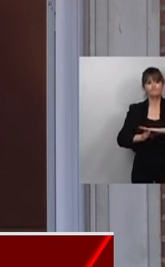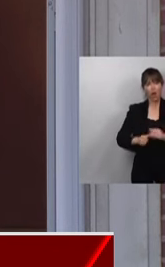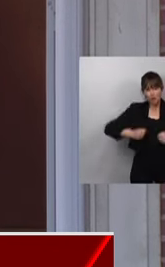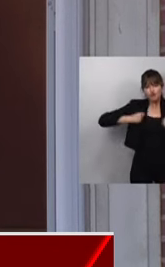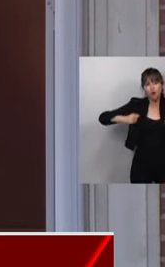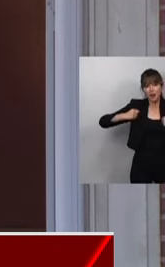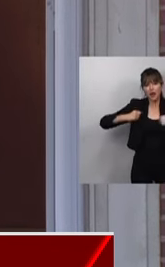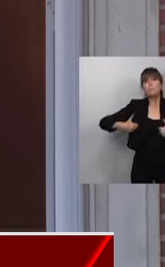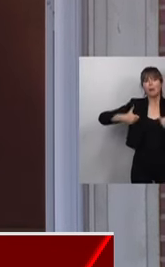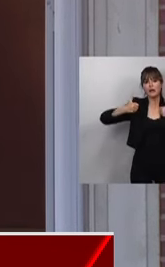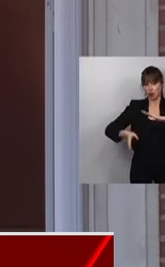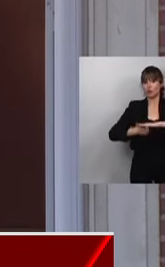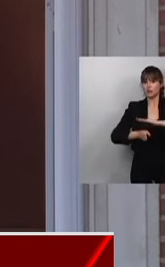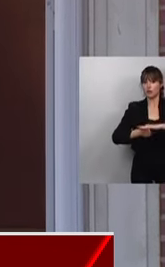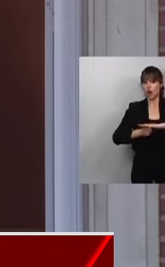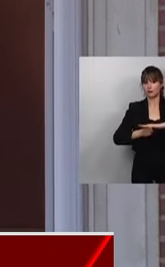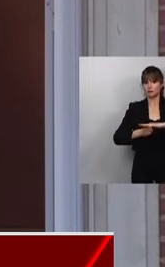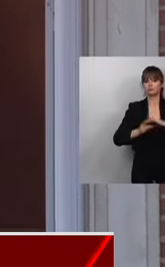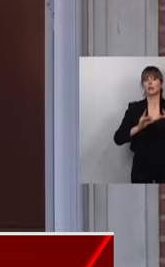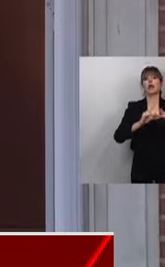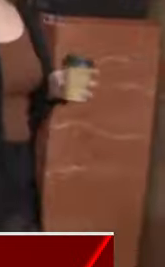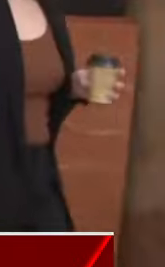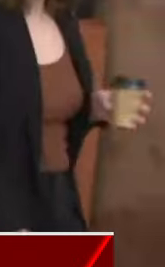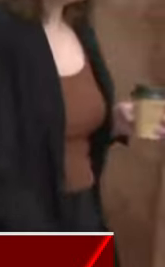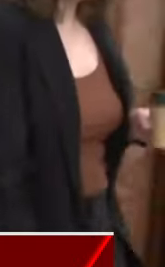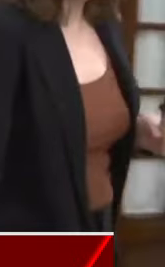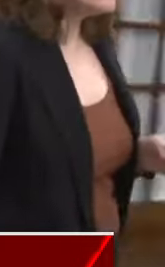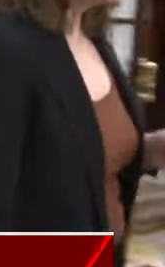antidemócrata y eso es terrible y es muy grave porque significa que se está generando un caldo